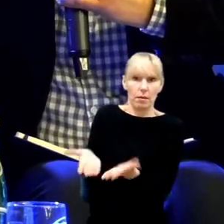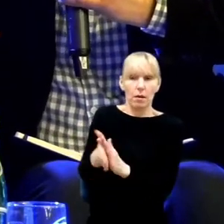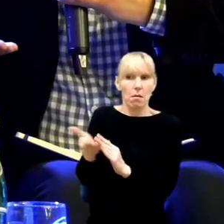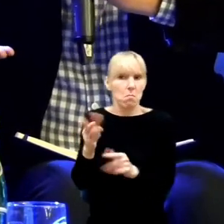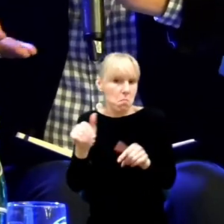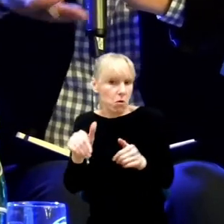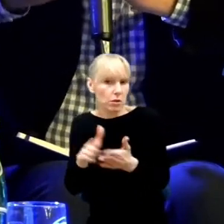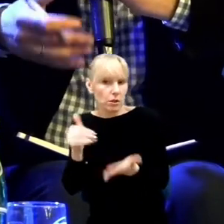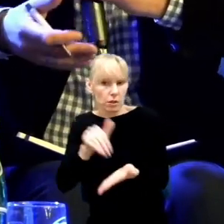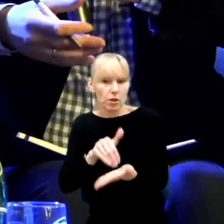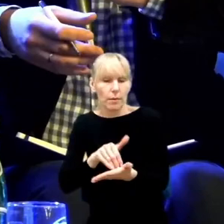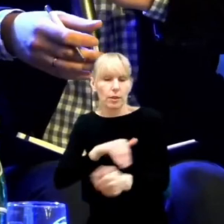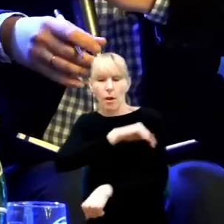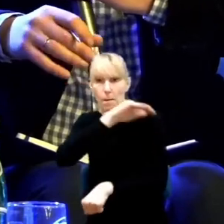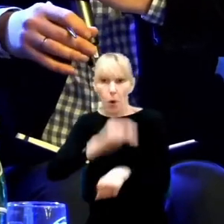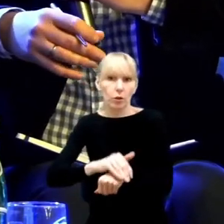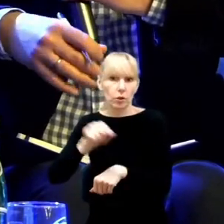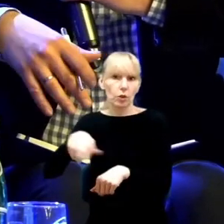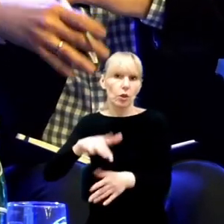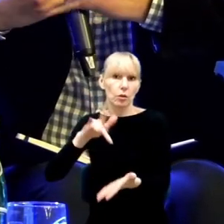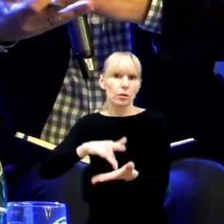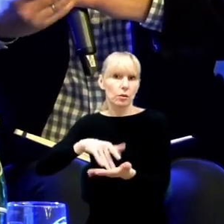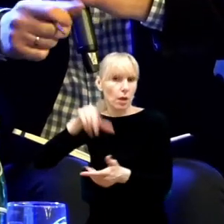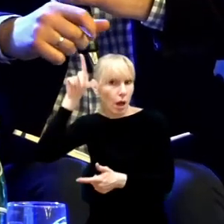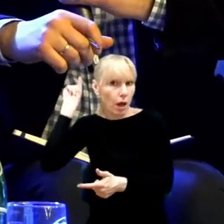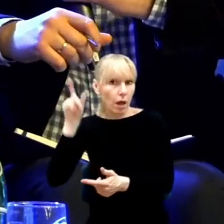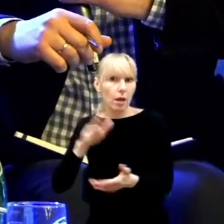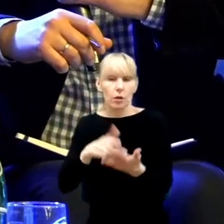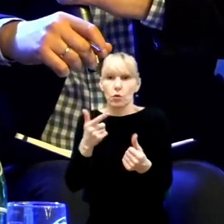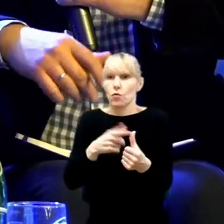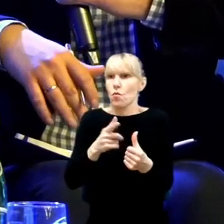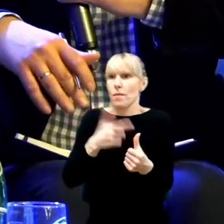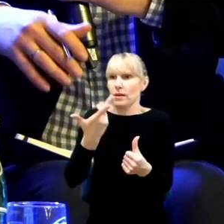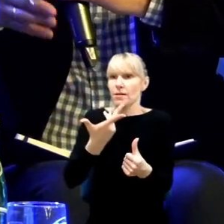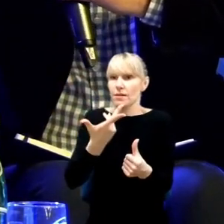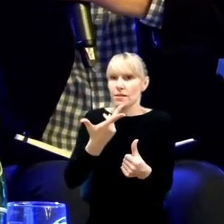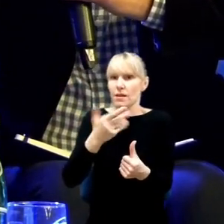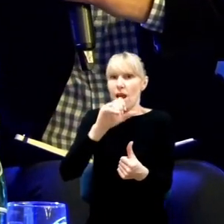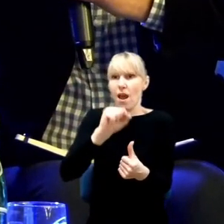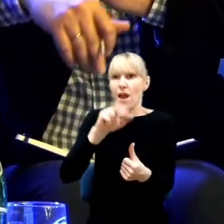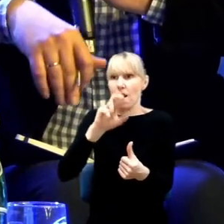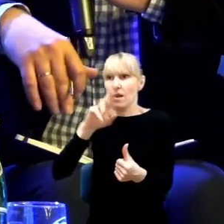no po prostu Airbnb i Booking i tyle, tak? I górale będą mieszkać w Murzasichlu.